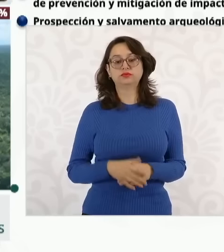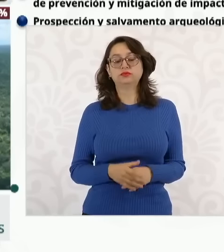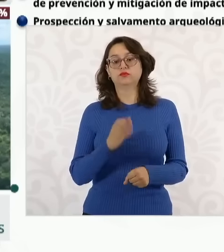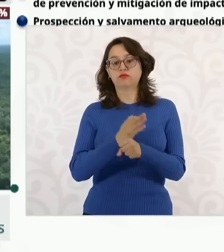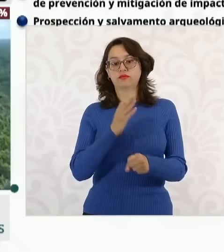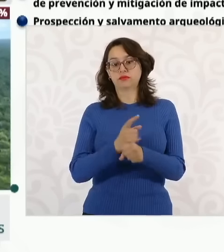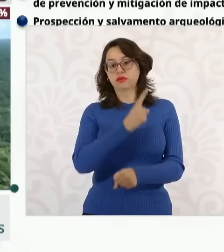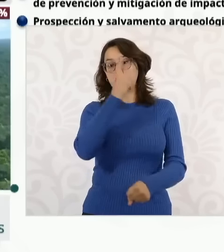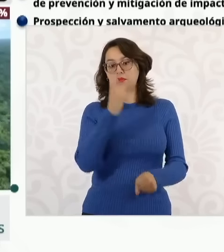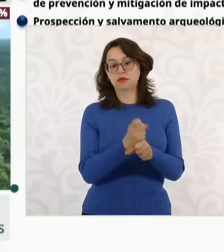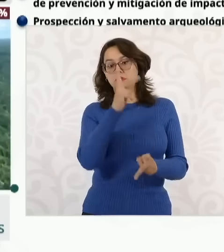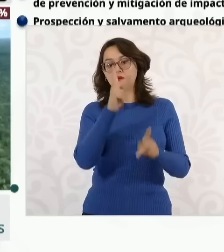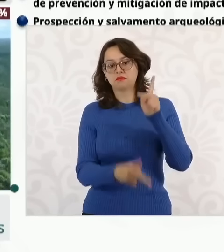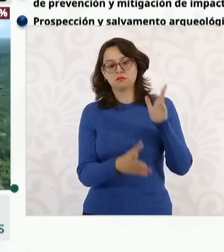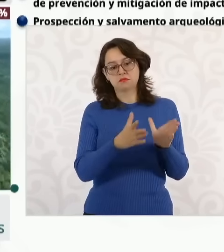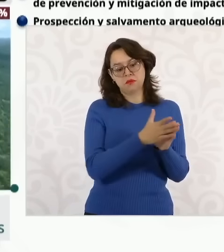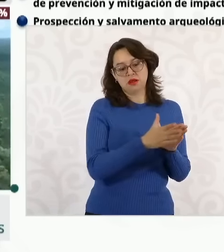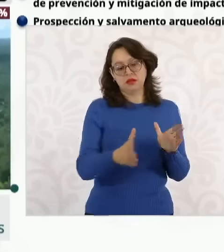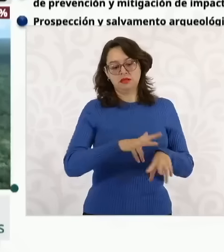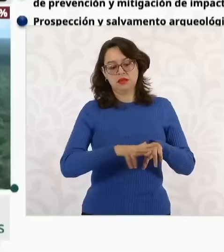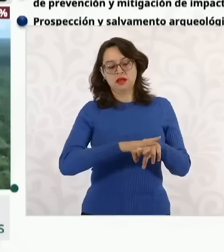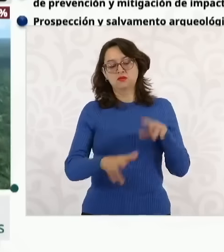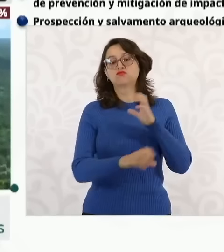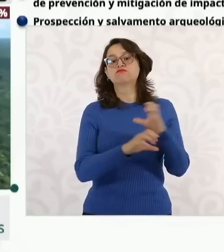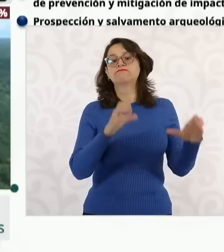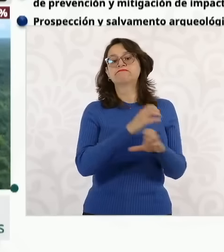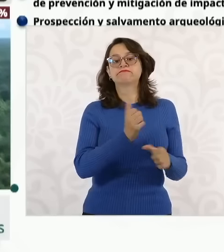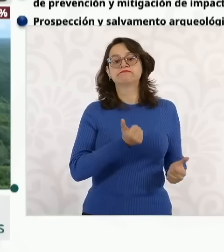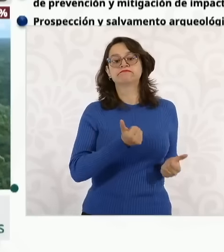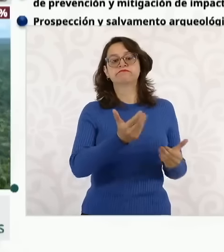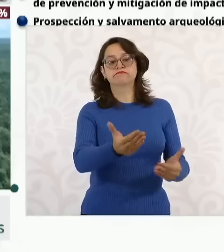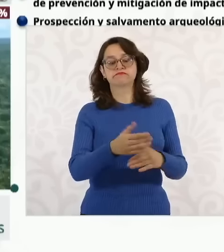infraestructura de carga. Estamos trabajando en los complejos intermodales de carga más